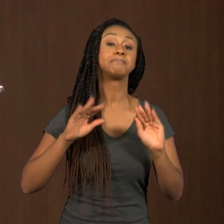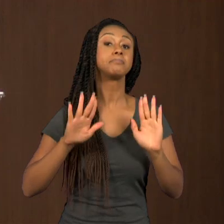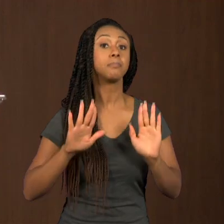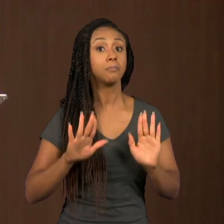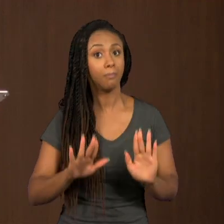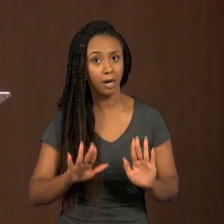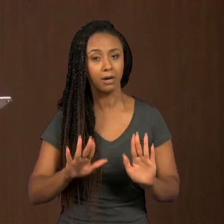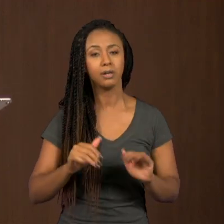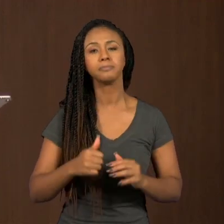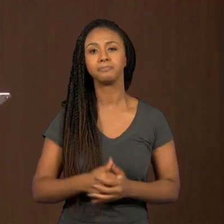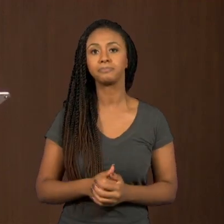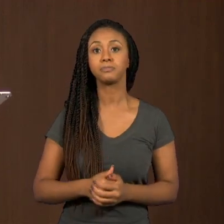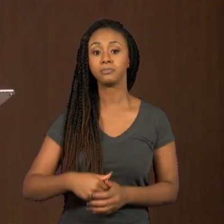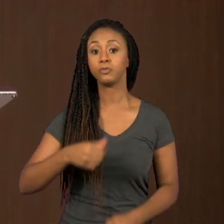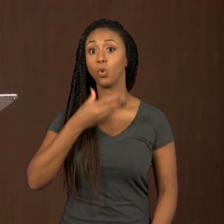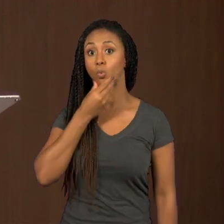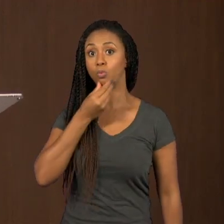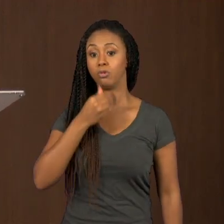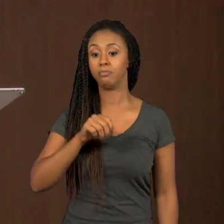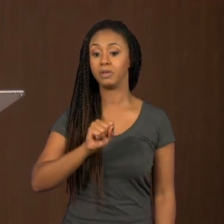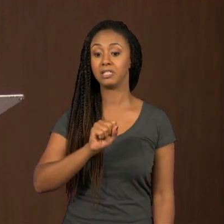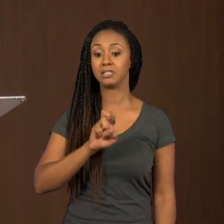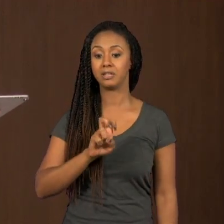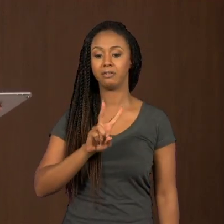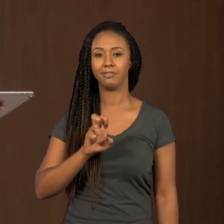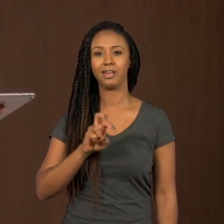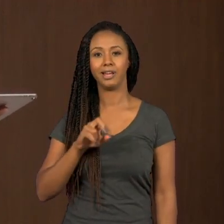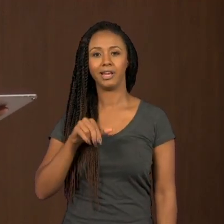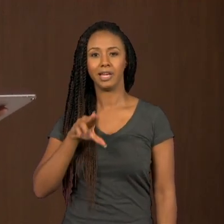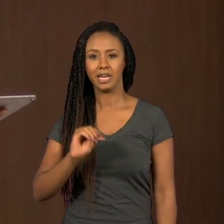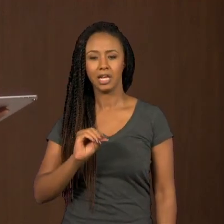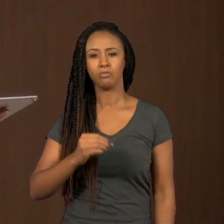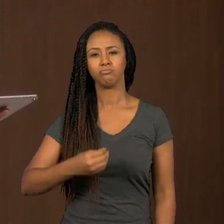SEVERINO VAI ENCONTRANDO AO LONGO DA SUA JORNADA